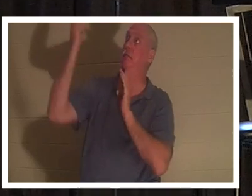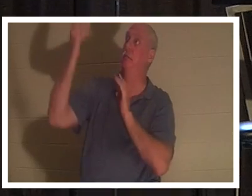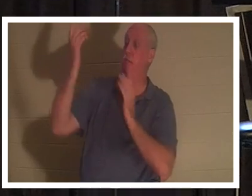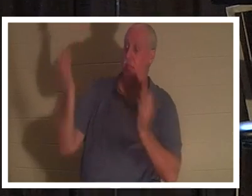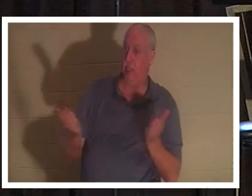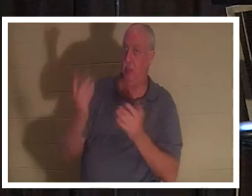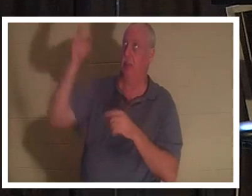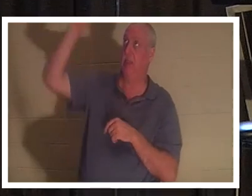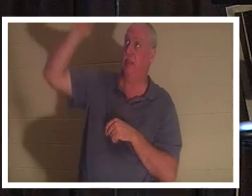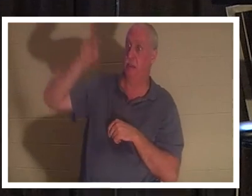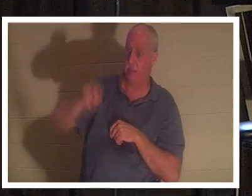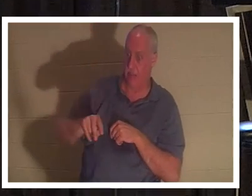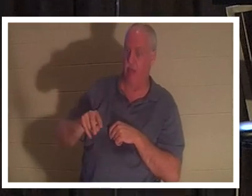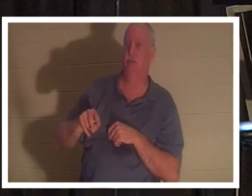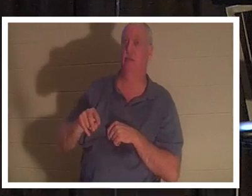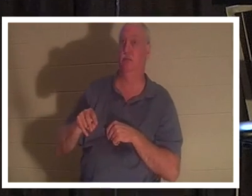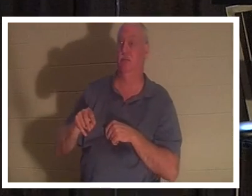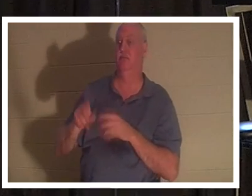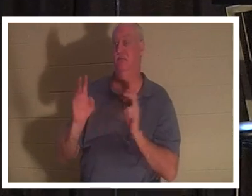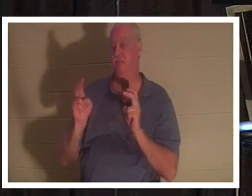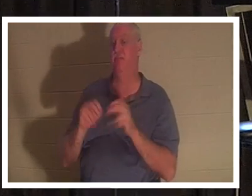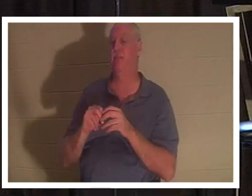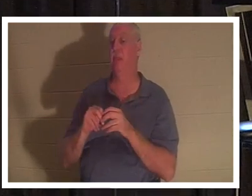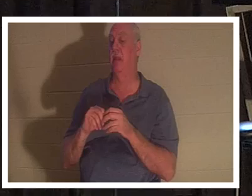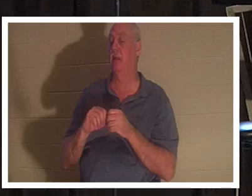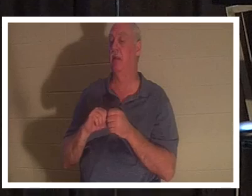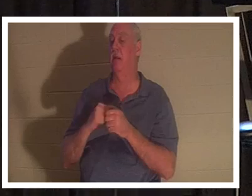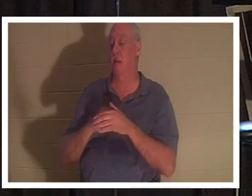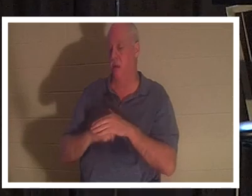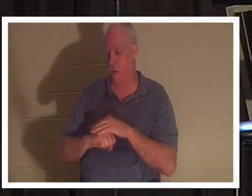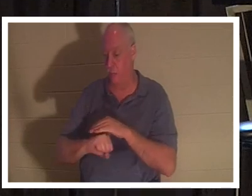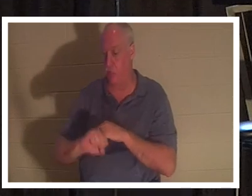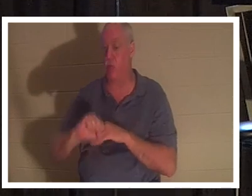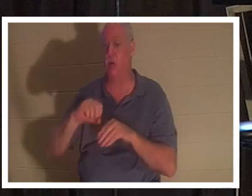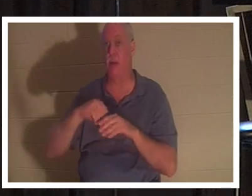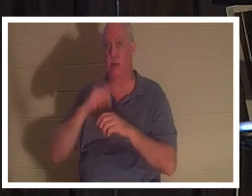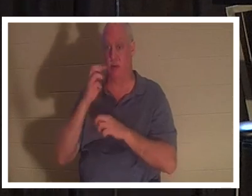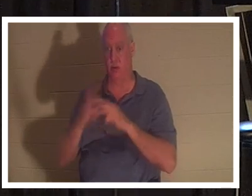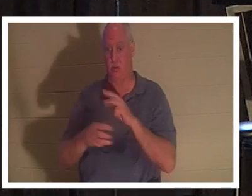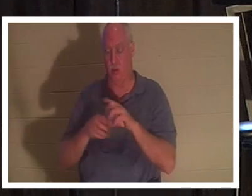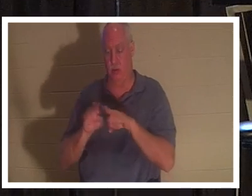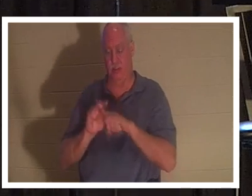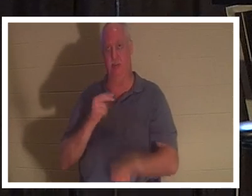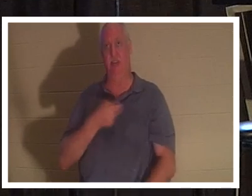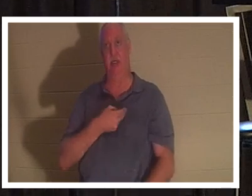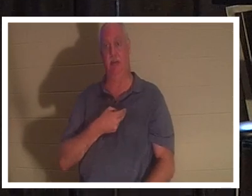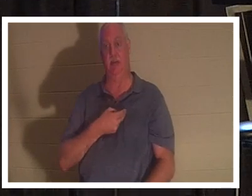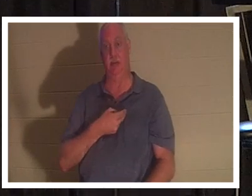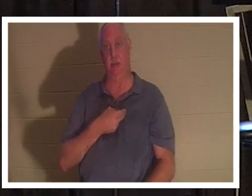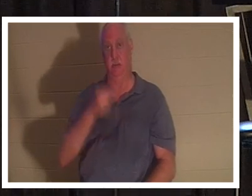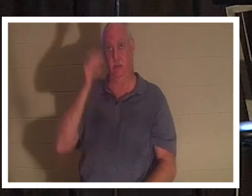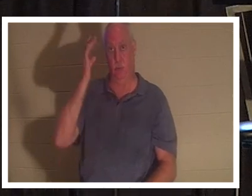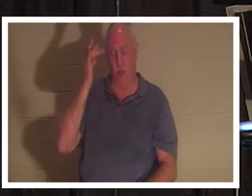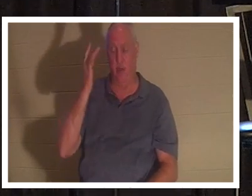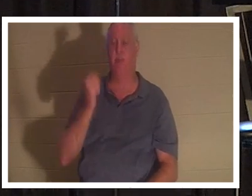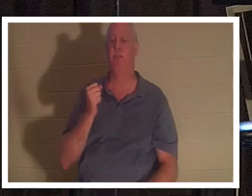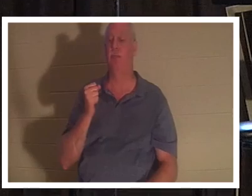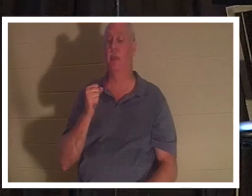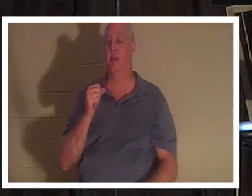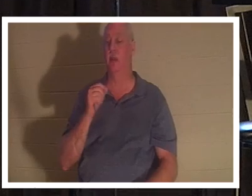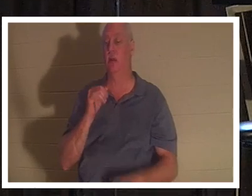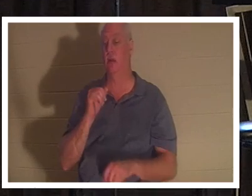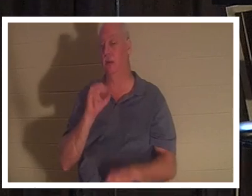и родился в мир точно так же, как и мы, потому что проклятием, которое было наложено на